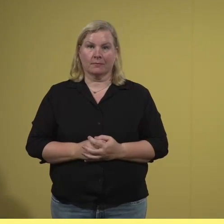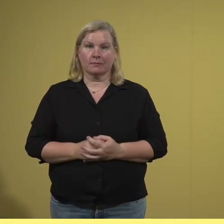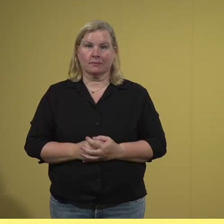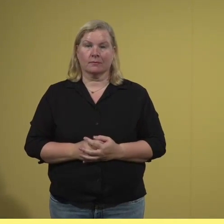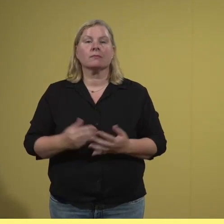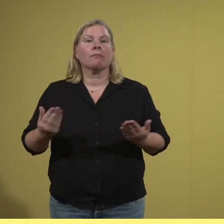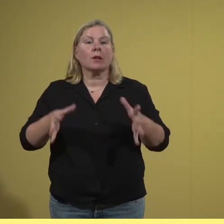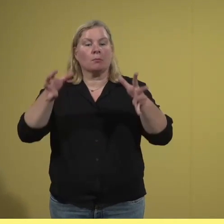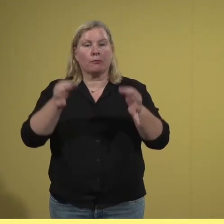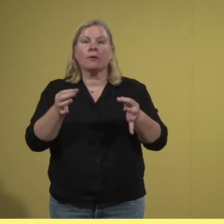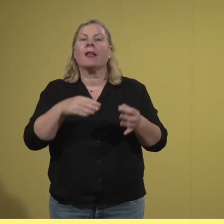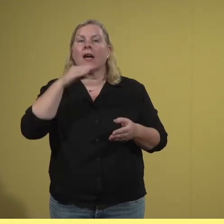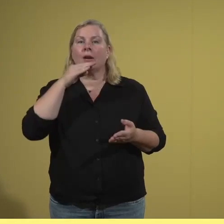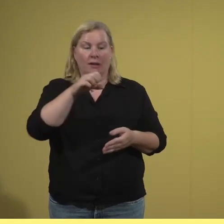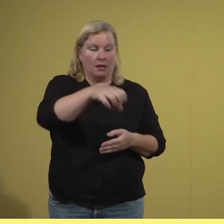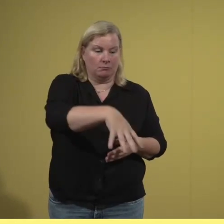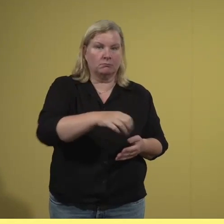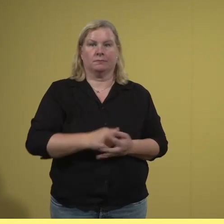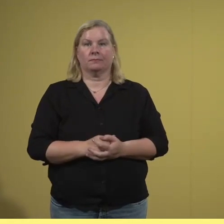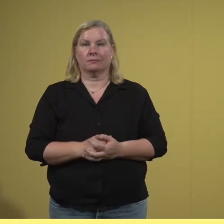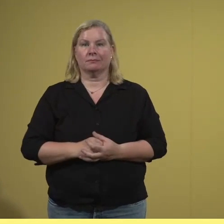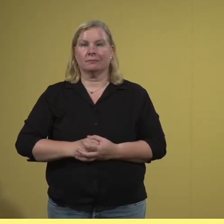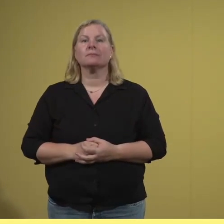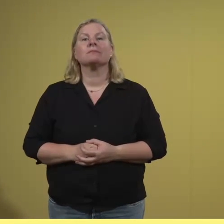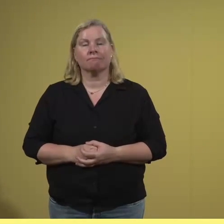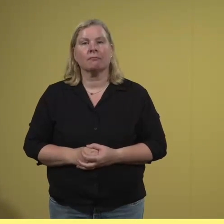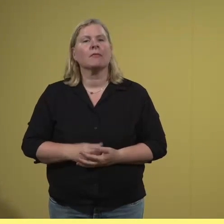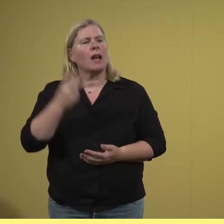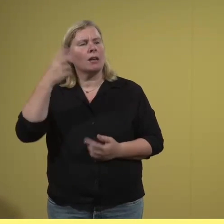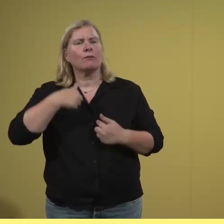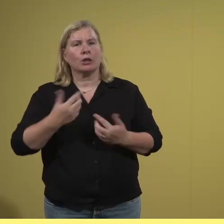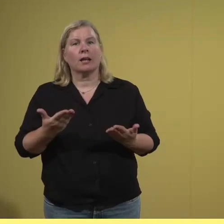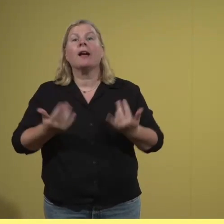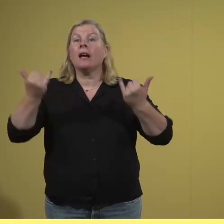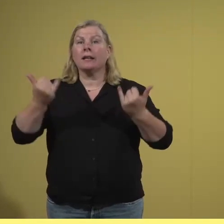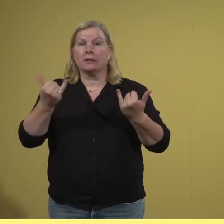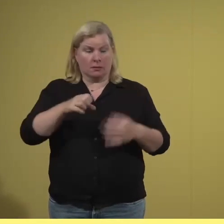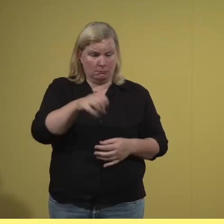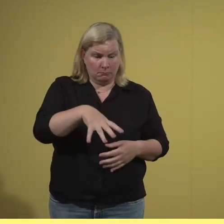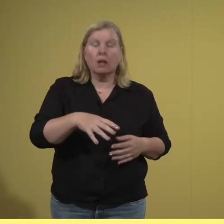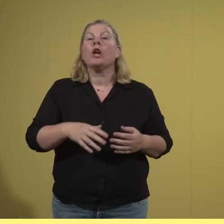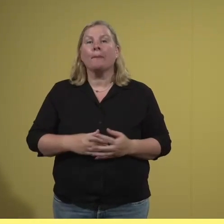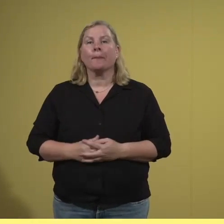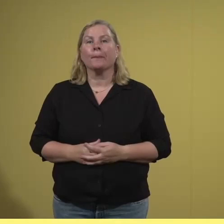Damit hast du sie natürlich im Wasser und nicht nur im Blatt. Verstehe. Also einfach jetzt- Einfach mit reingeben.